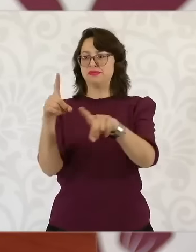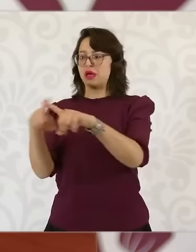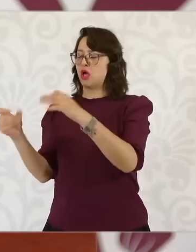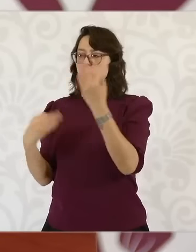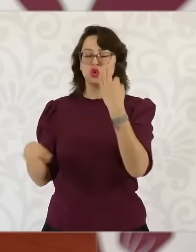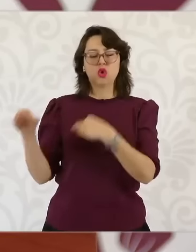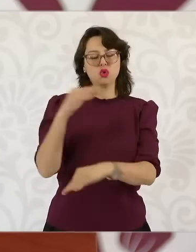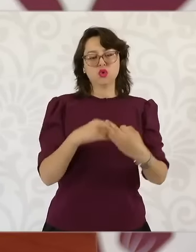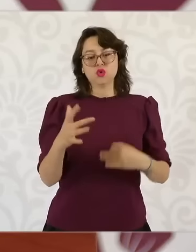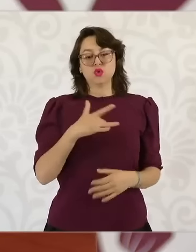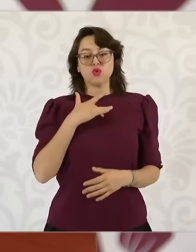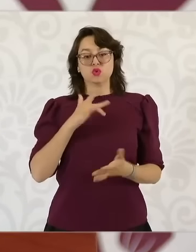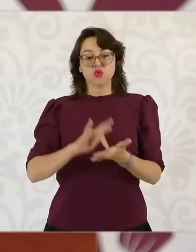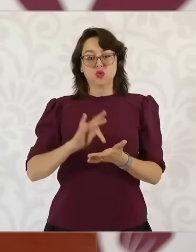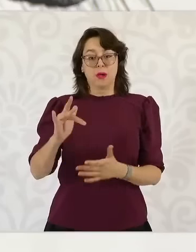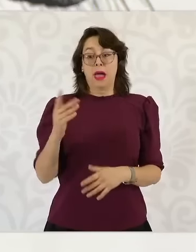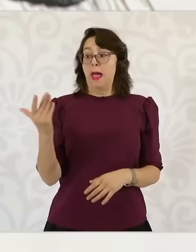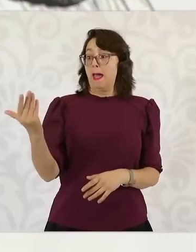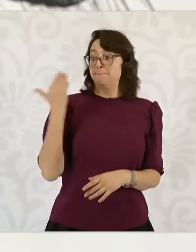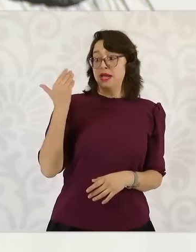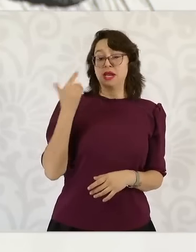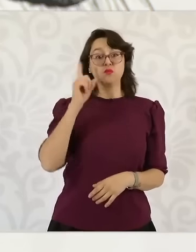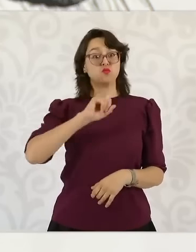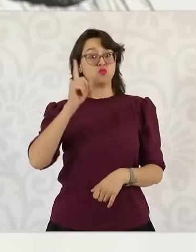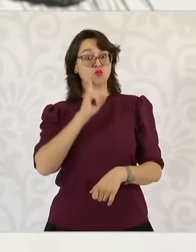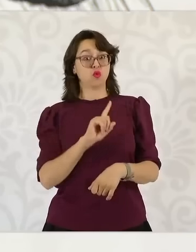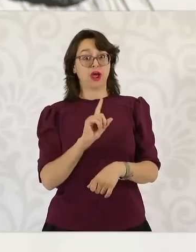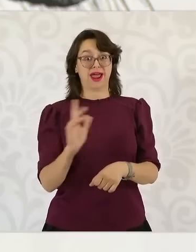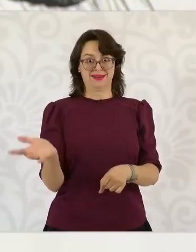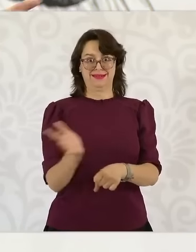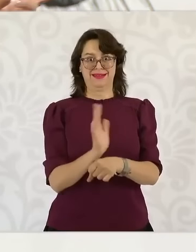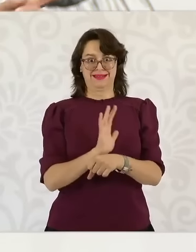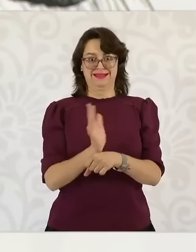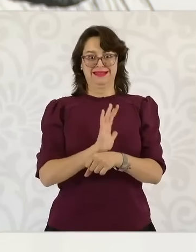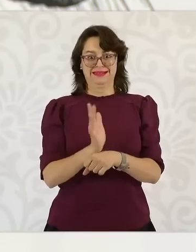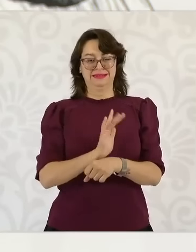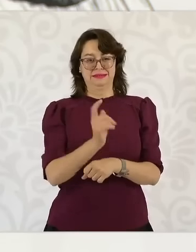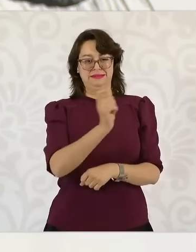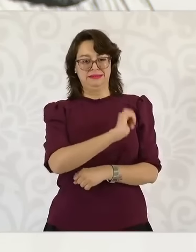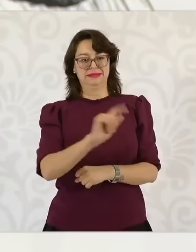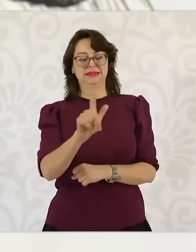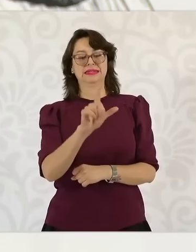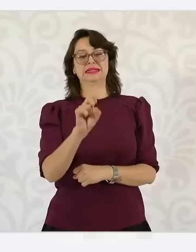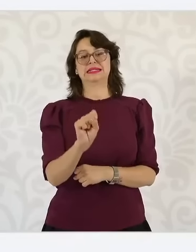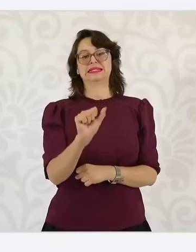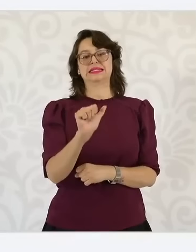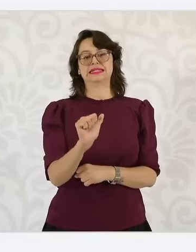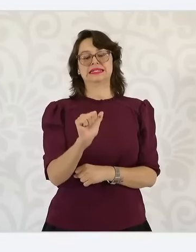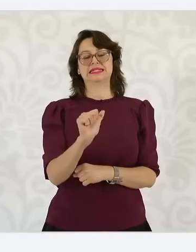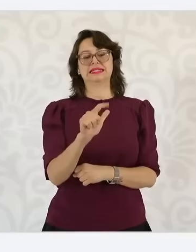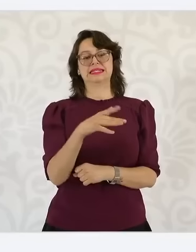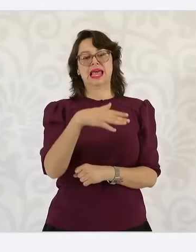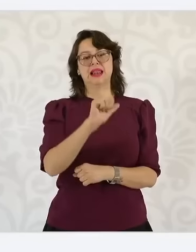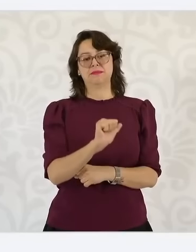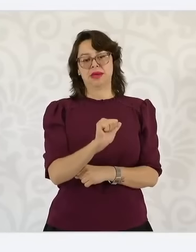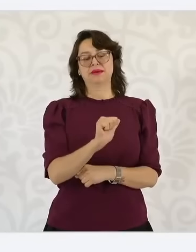recientemente salma hayek hizo un video ahora lo recordé de la importancia de los latinos en